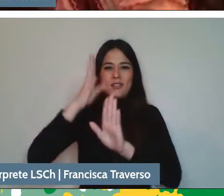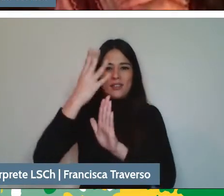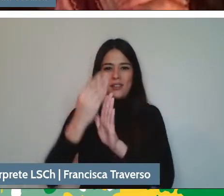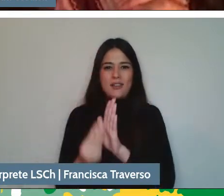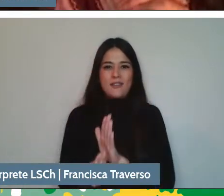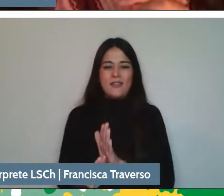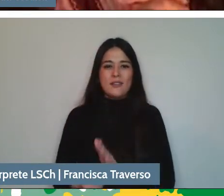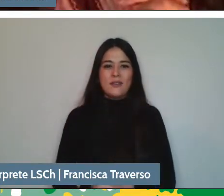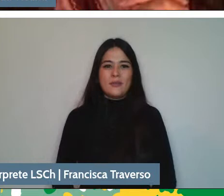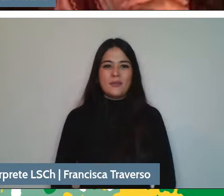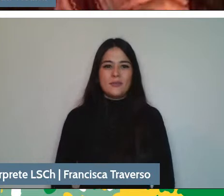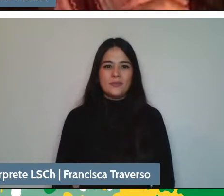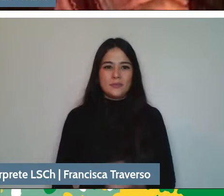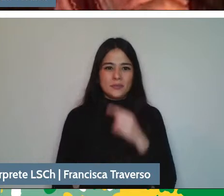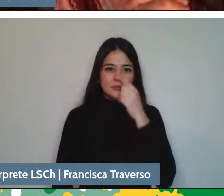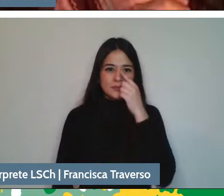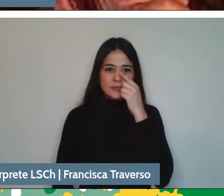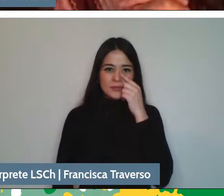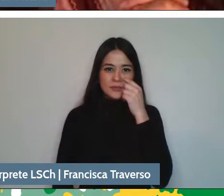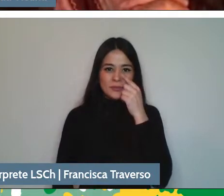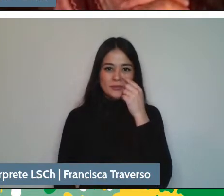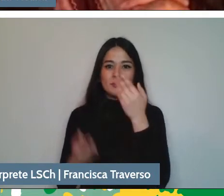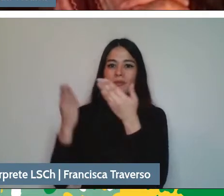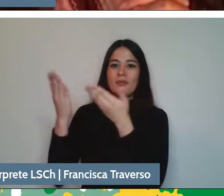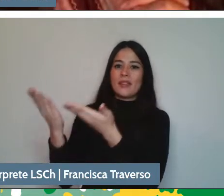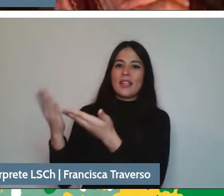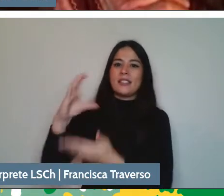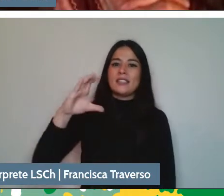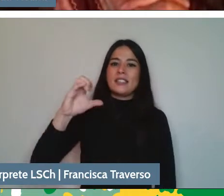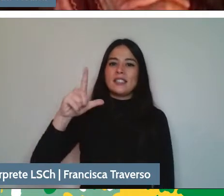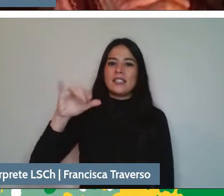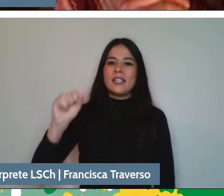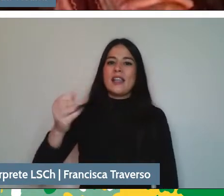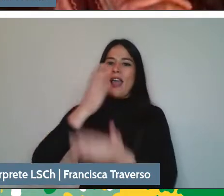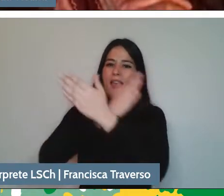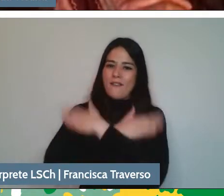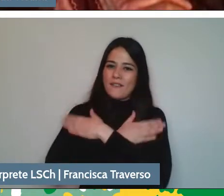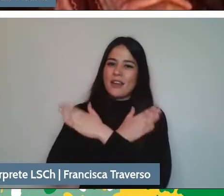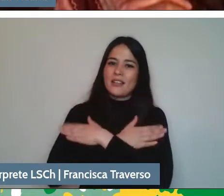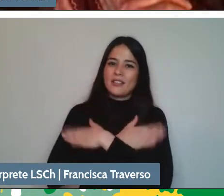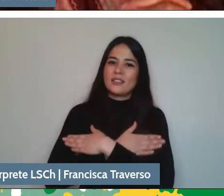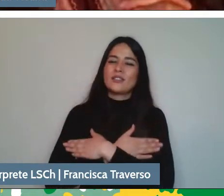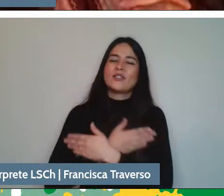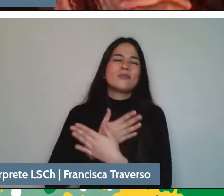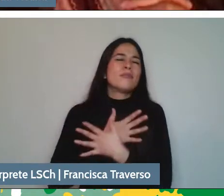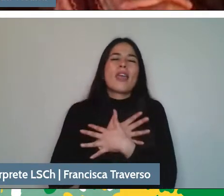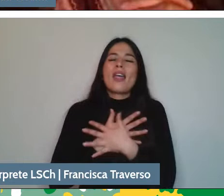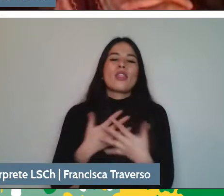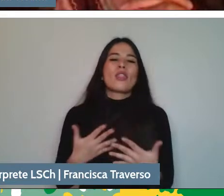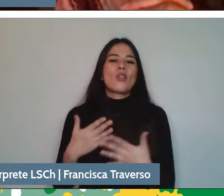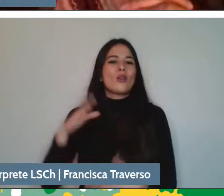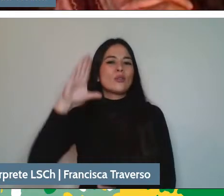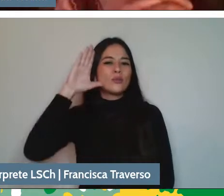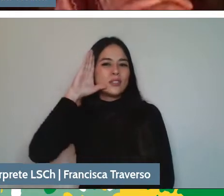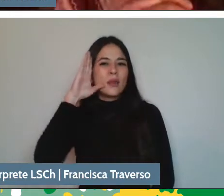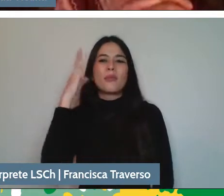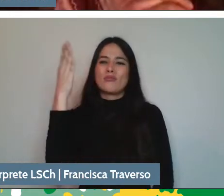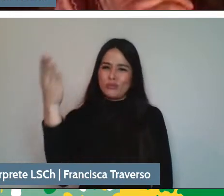Yo le voy a regalar mi minuto Cecilia. Querida te abrazo, muchísimas gracias, me encantó escucharte, pero me gustaría escuchar tus palabras de cierre.